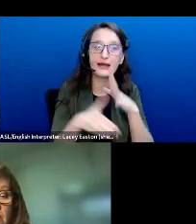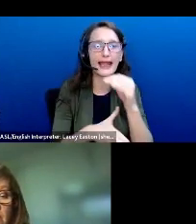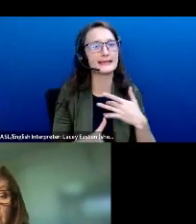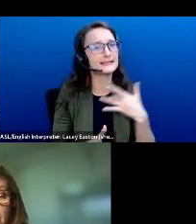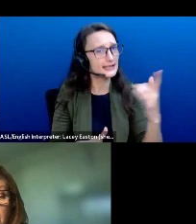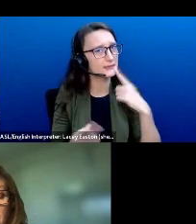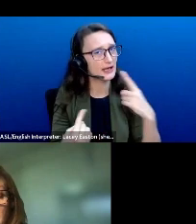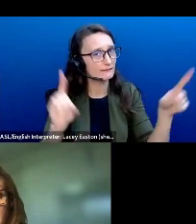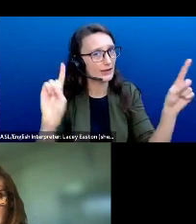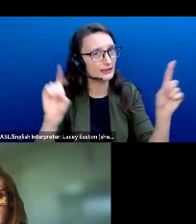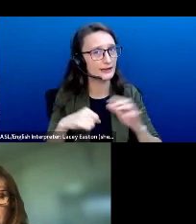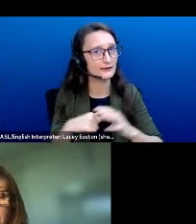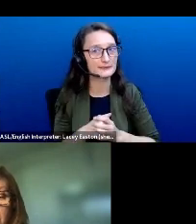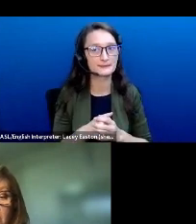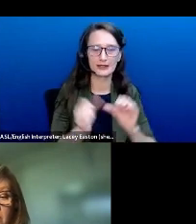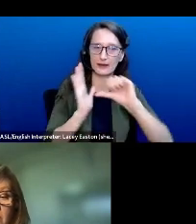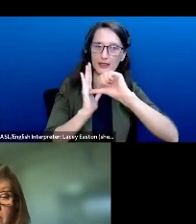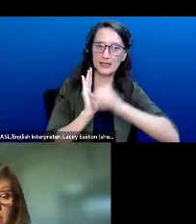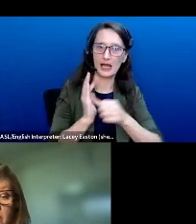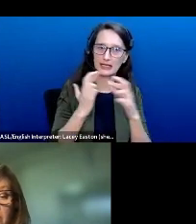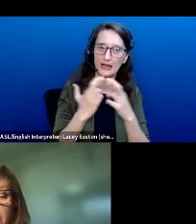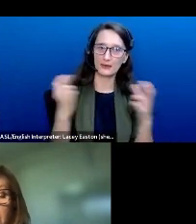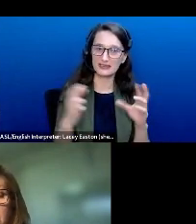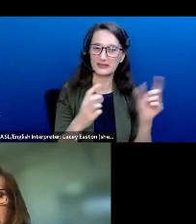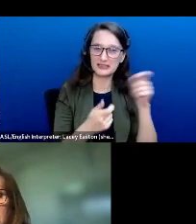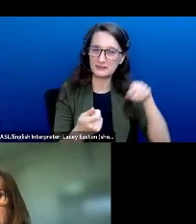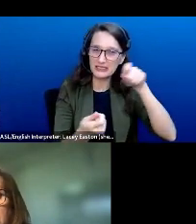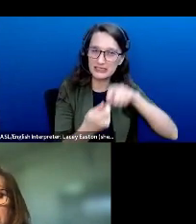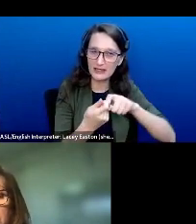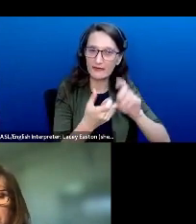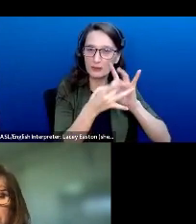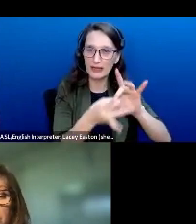destacar un recurso específico para los apoyos de resolución alternativa de disputas. Voy a